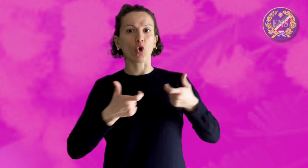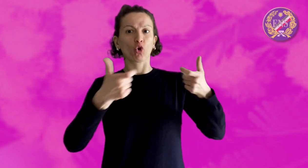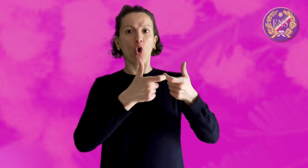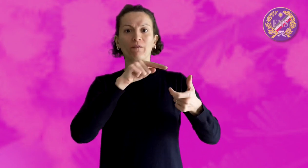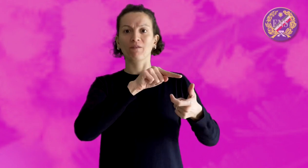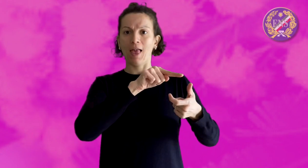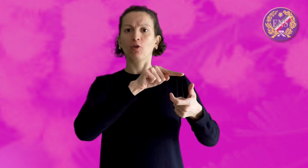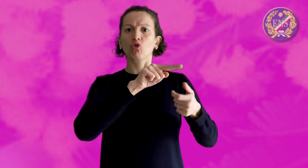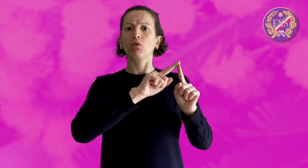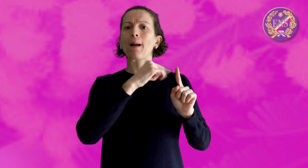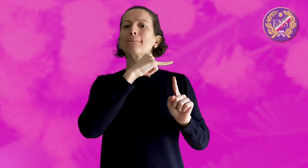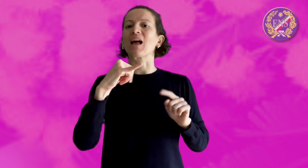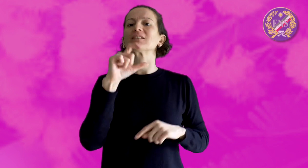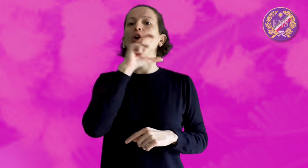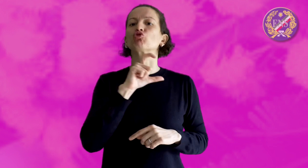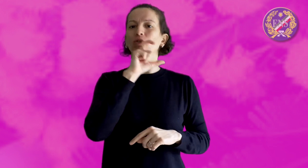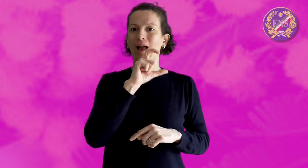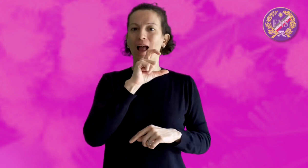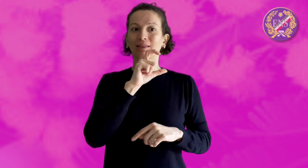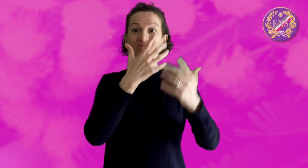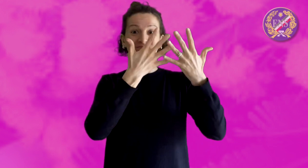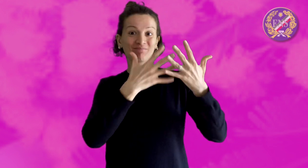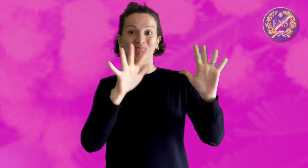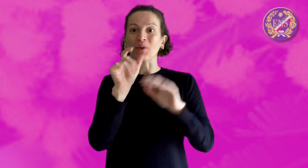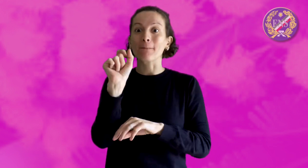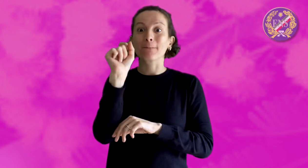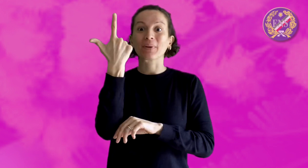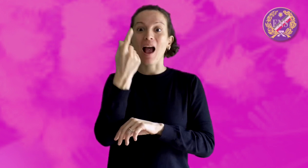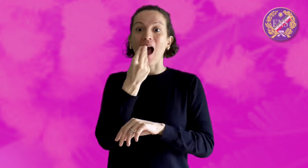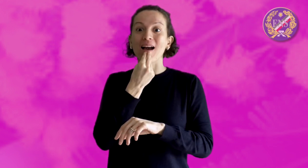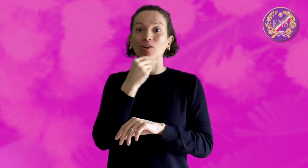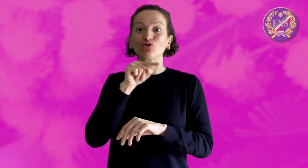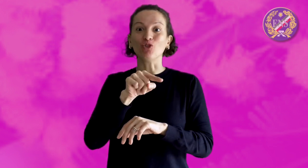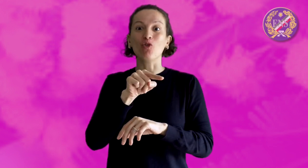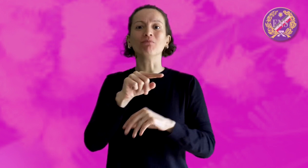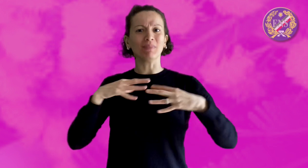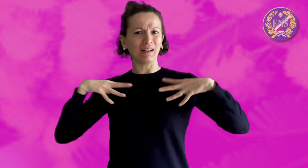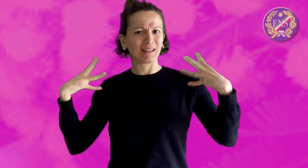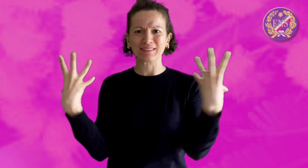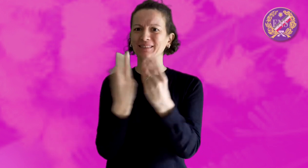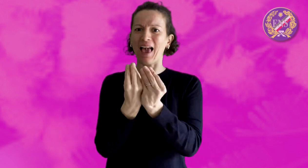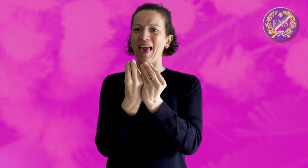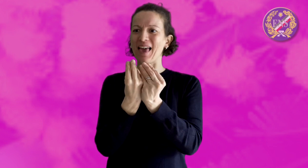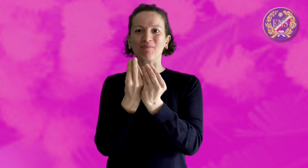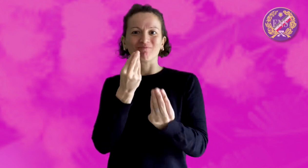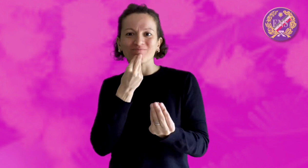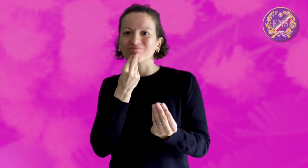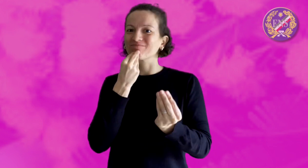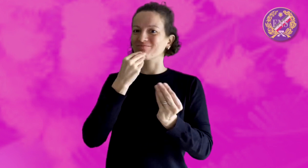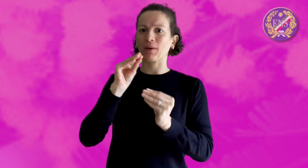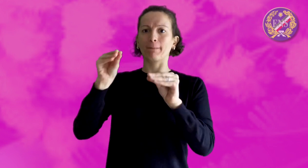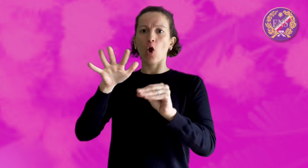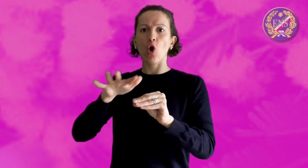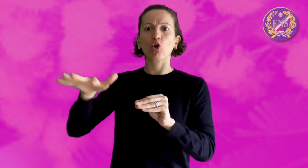Al termine del convegno, inoltre, è previsto un pranzo aperto a tutti i partecipanti;